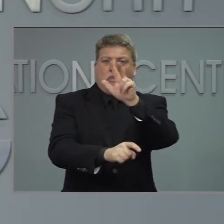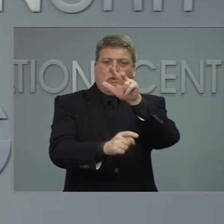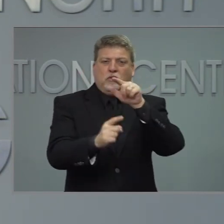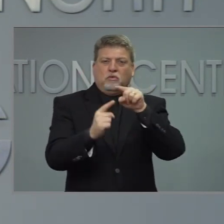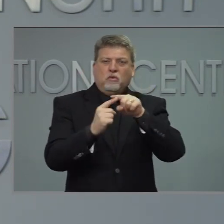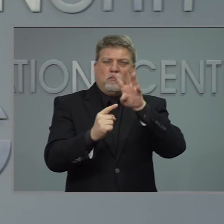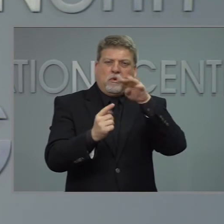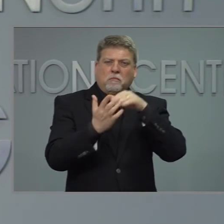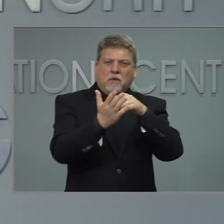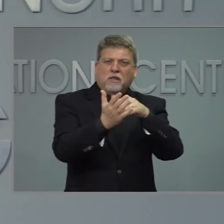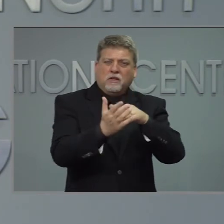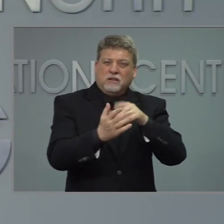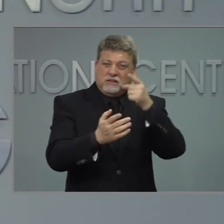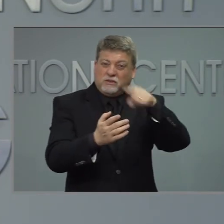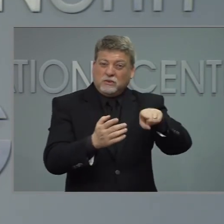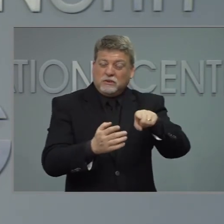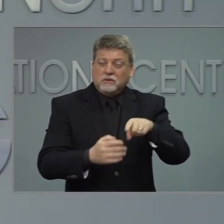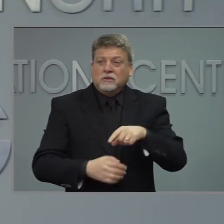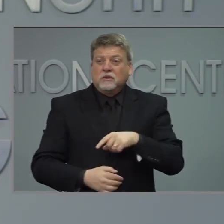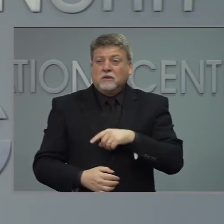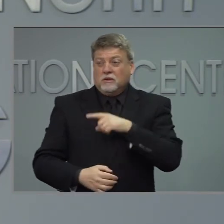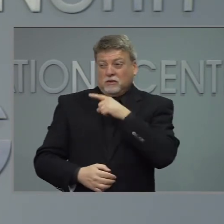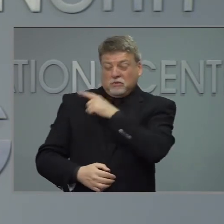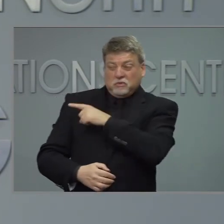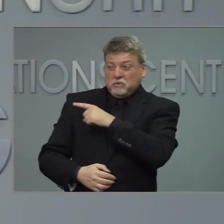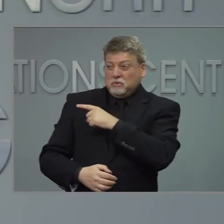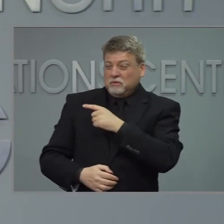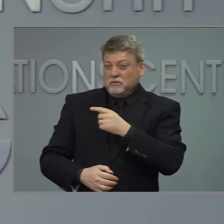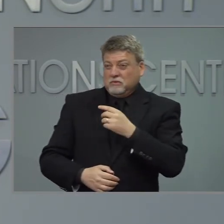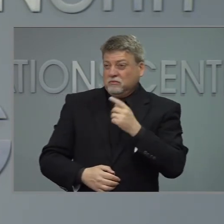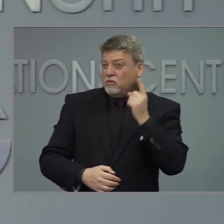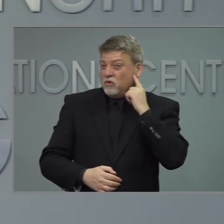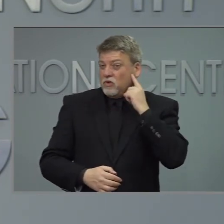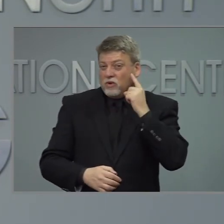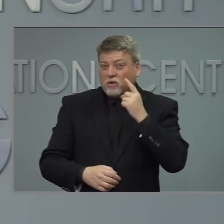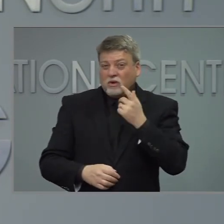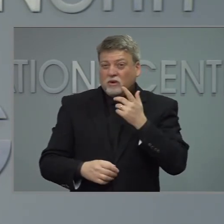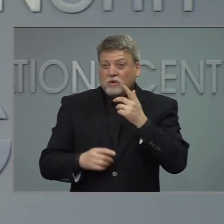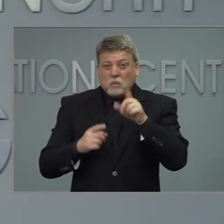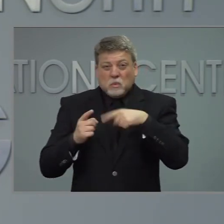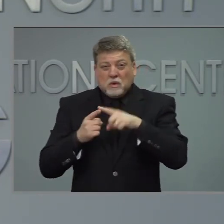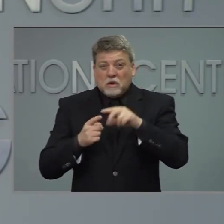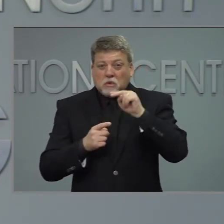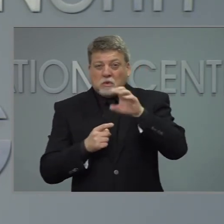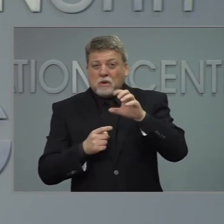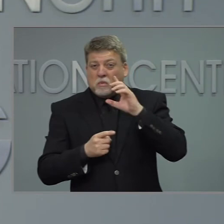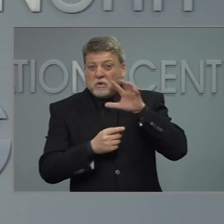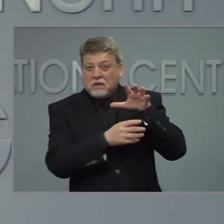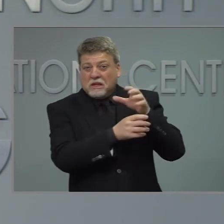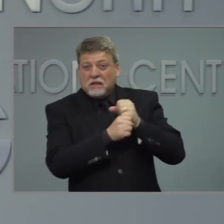Y van a asignar tres a cinco millones de vacunas de tres a cuatro millones de vacunas le